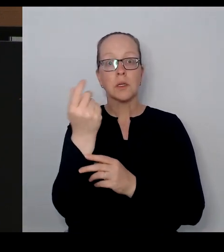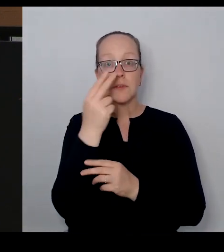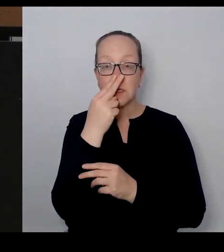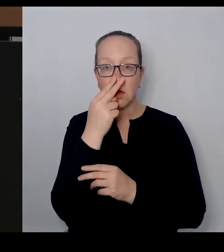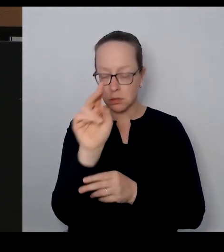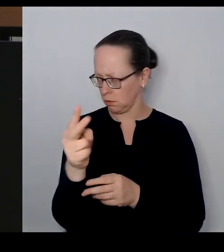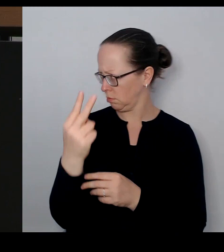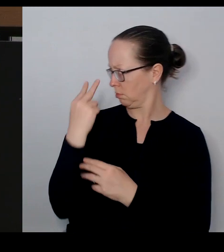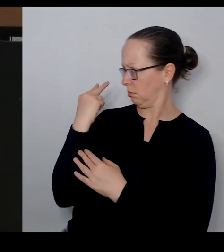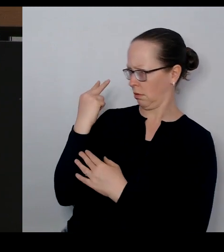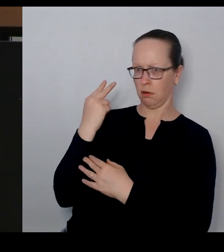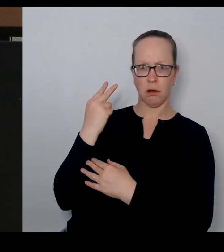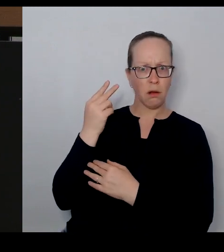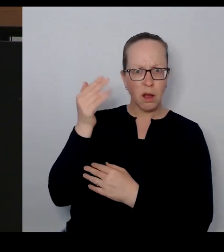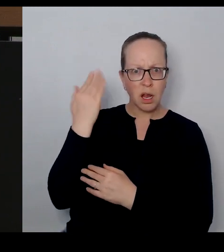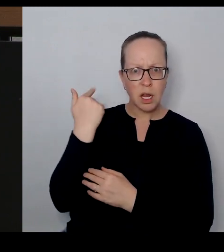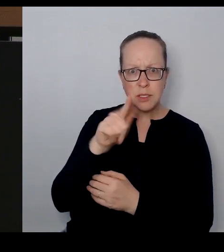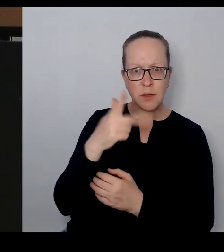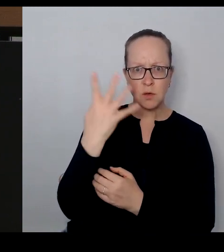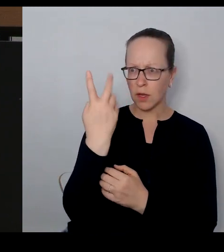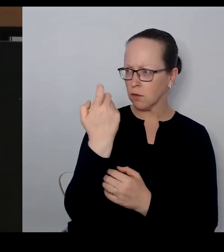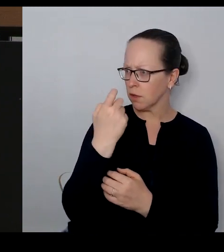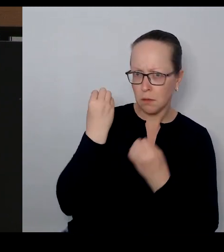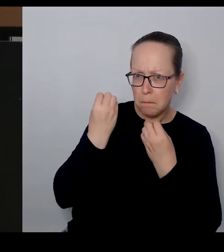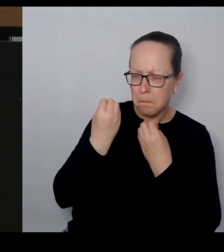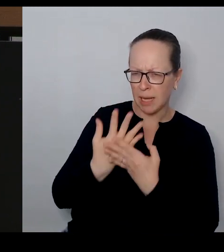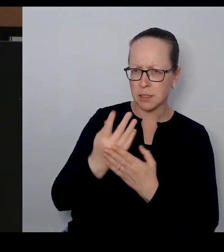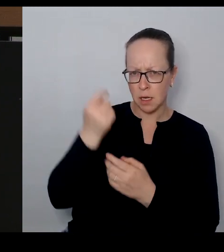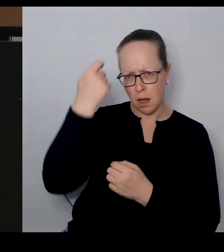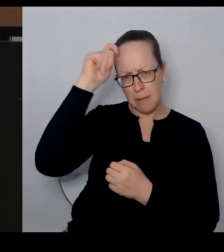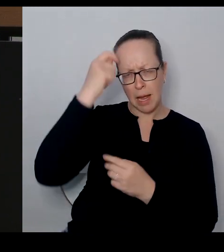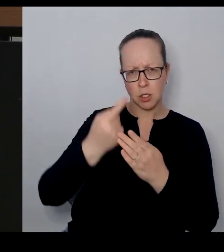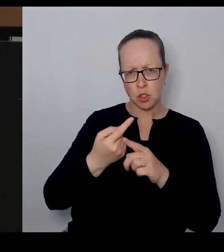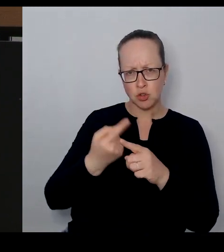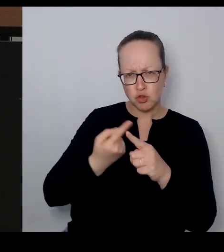kaum noch finanzielle Handlungsmöglichkeiten? Wir hatten doch Rücklagen